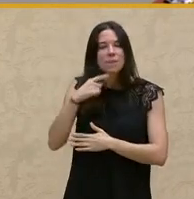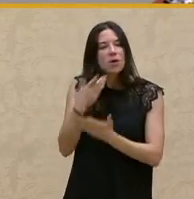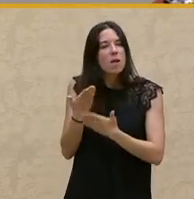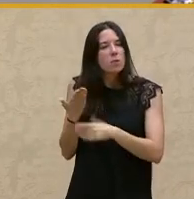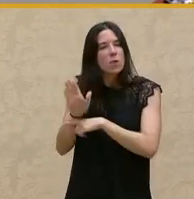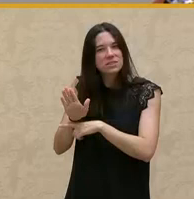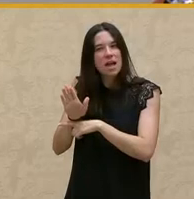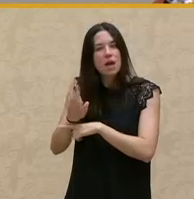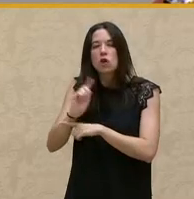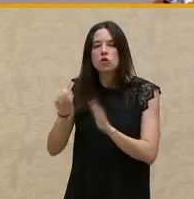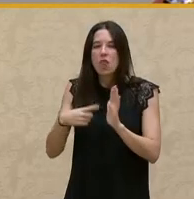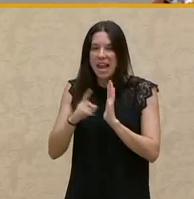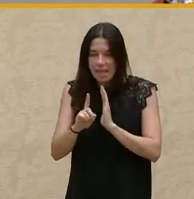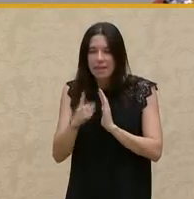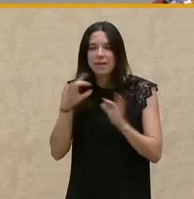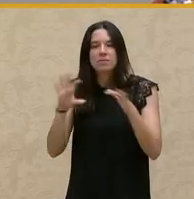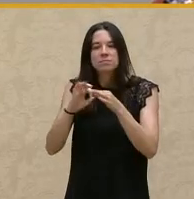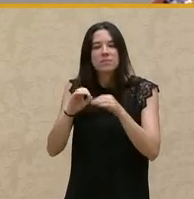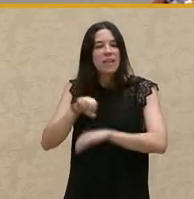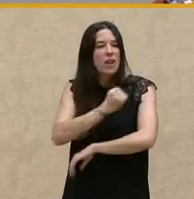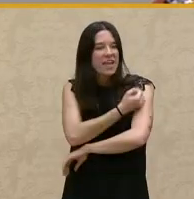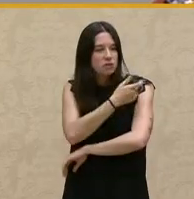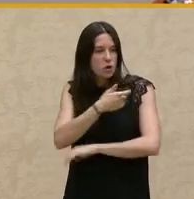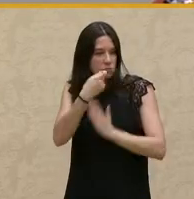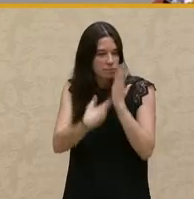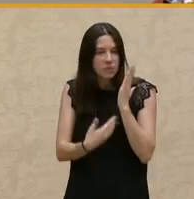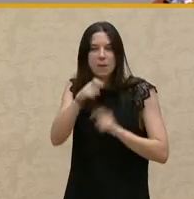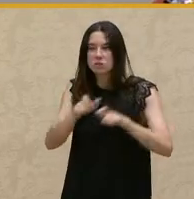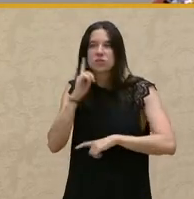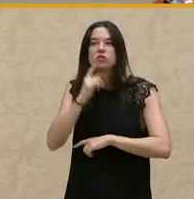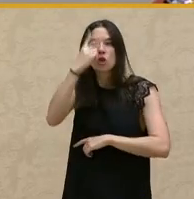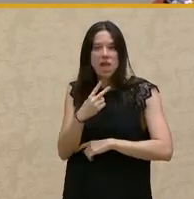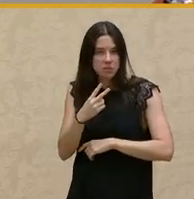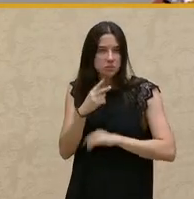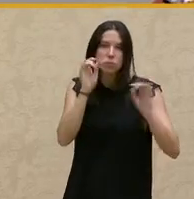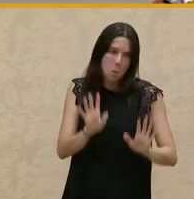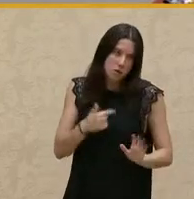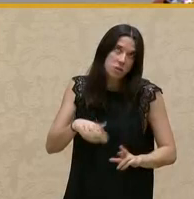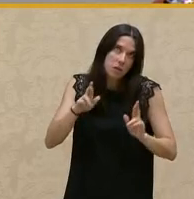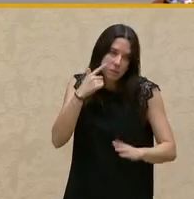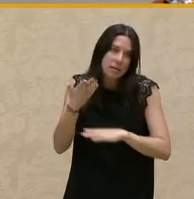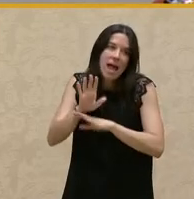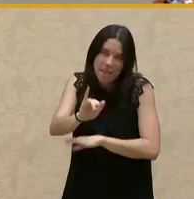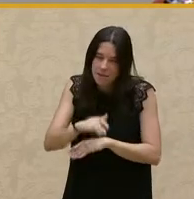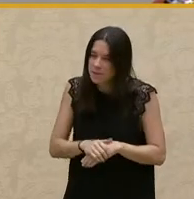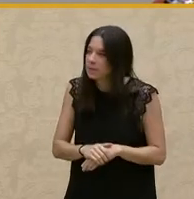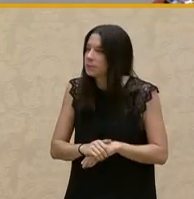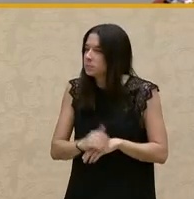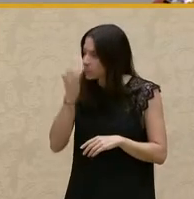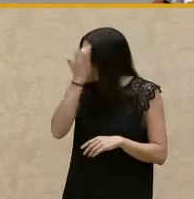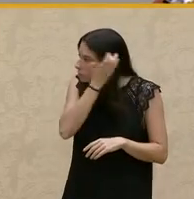no de ley sobre el censo de personas sordociegas. En todo caso, en todo caso, para implementar esto,